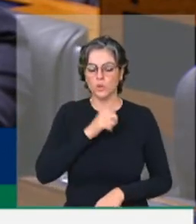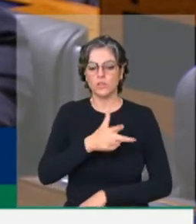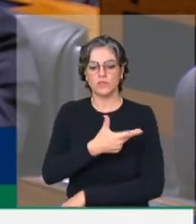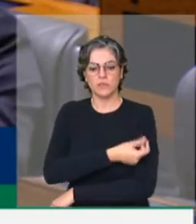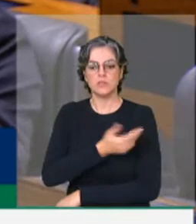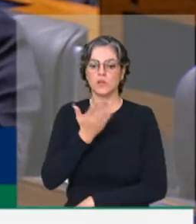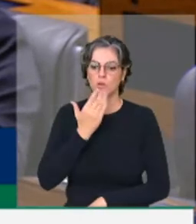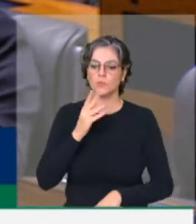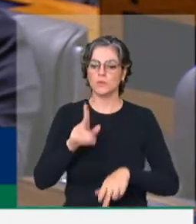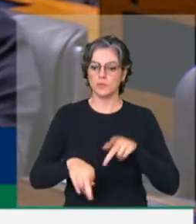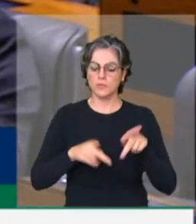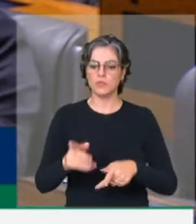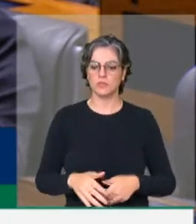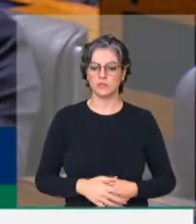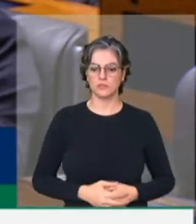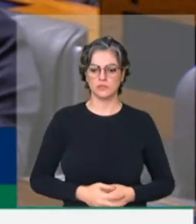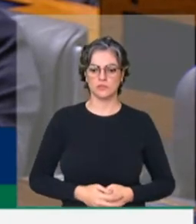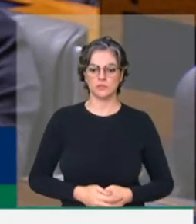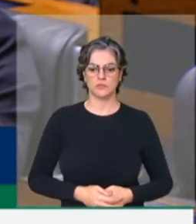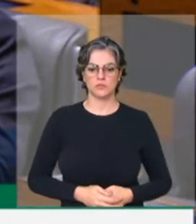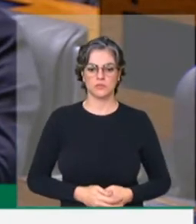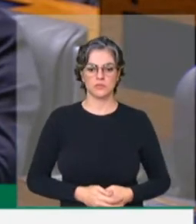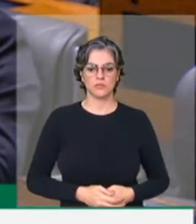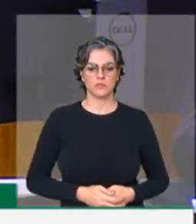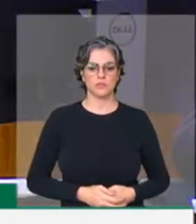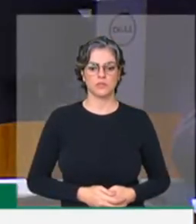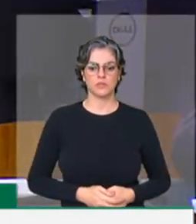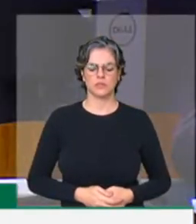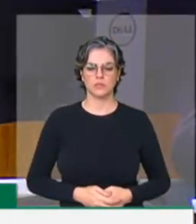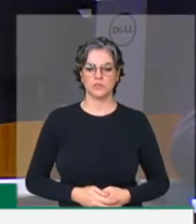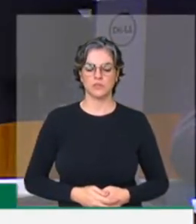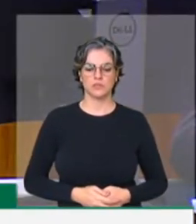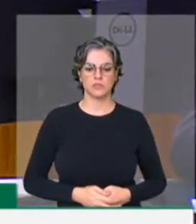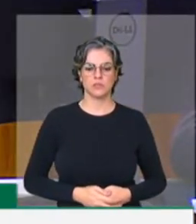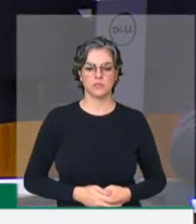TAMBÉM EM COMIDA NO PRATO-- [INTERRUPÇÃO NO ÁUDIO] [PRESIDENTE]: